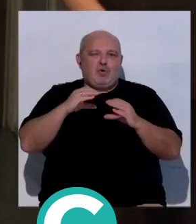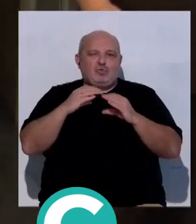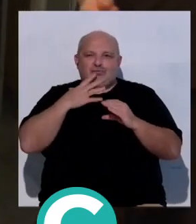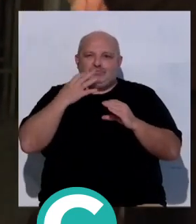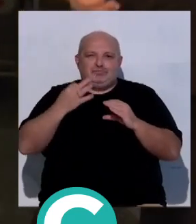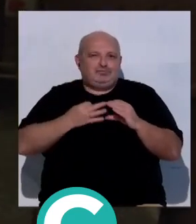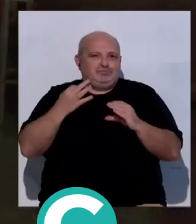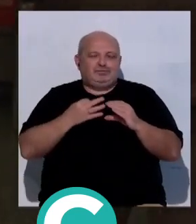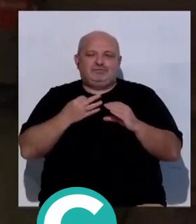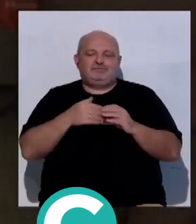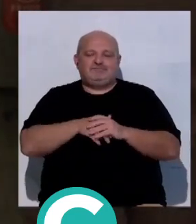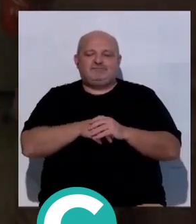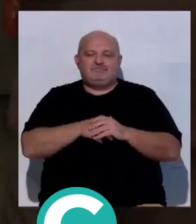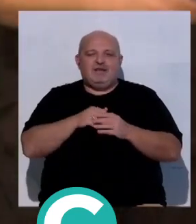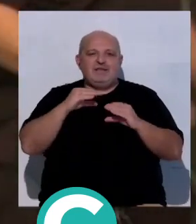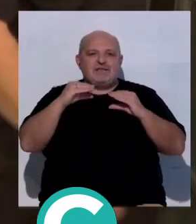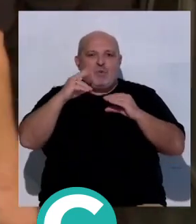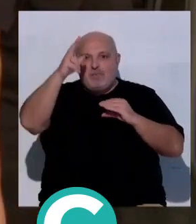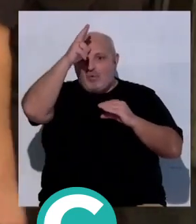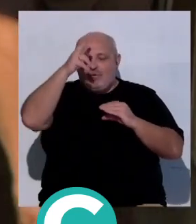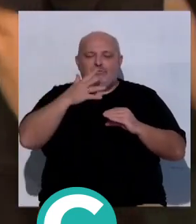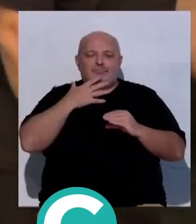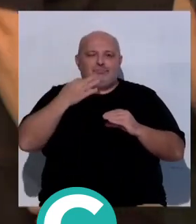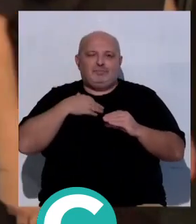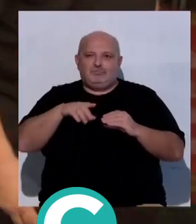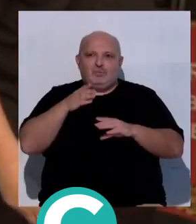muy muy muy buenas y los chang de pollo que me he pegado desde chiquitito ahí la verdad